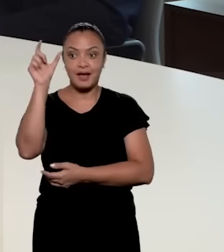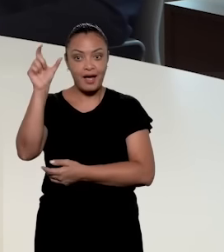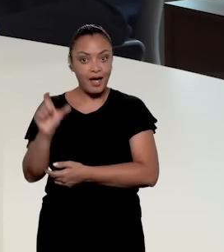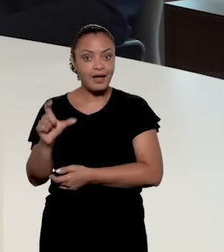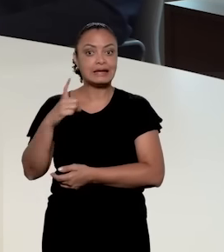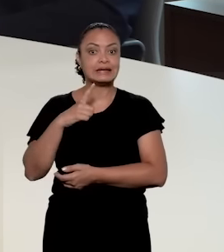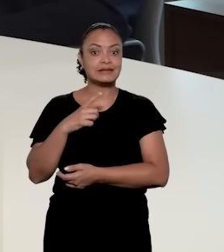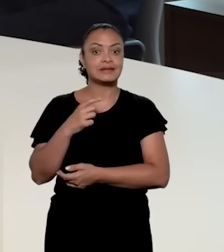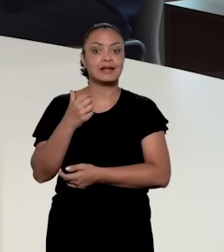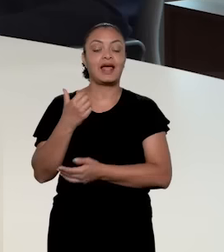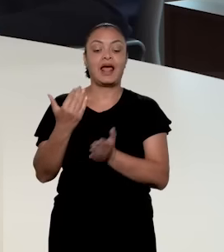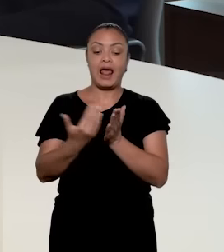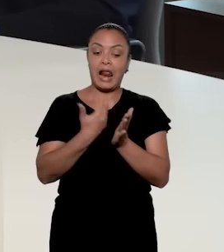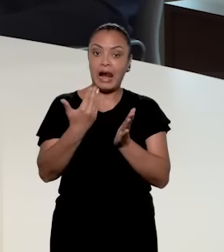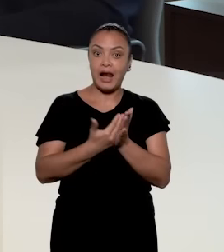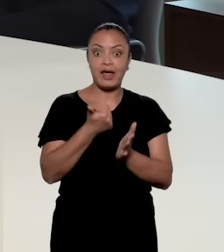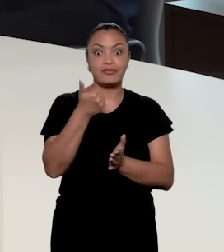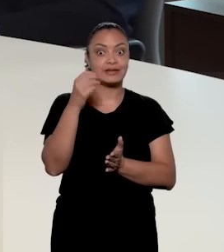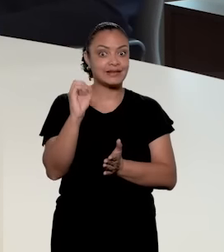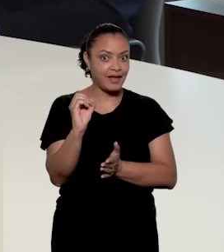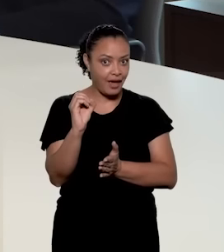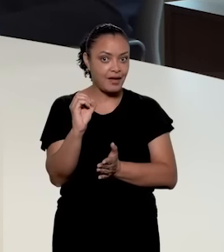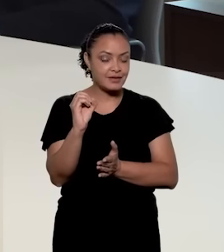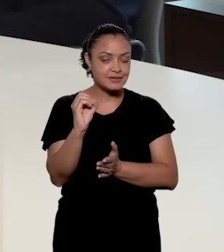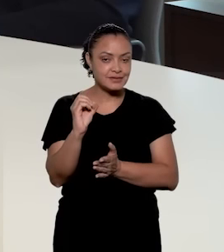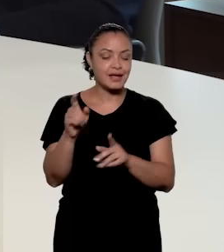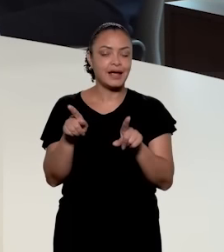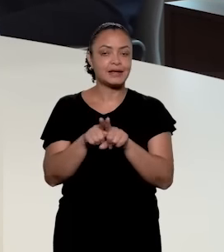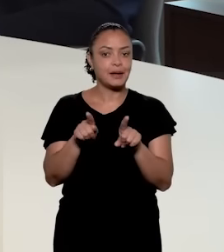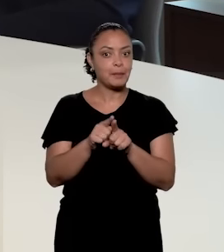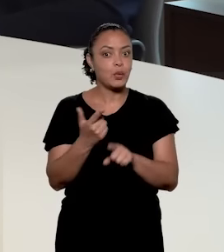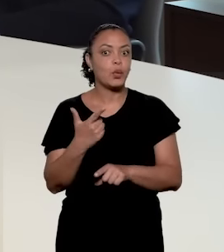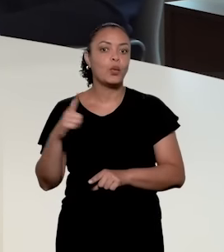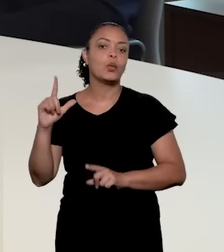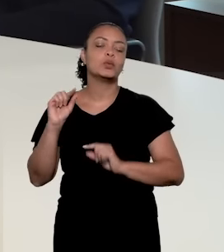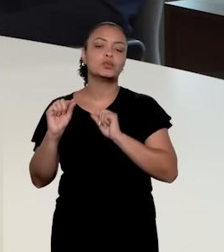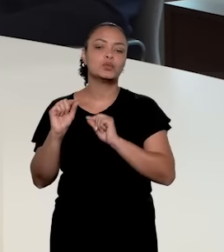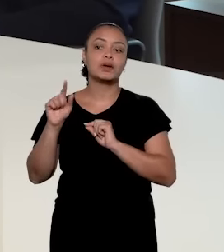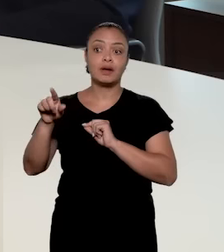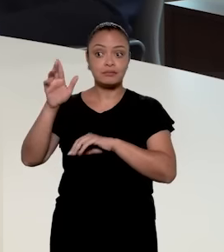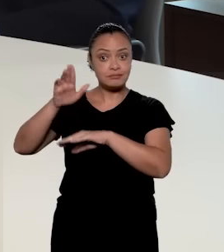comentados quanto deveriam, o senhor é autor de 10 livros, mas tem um outro talento também,